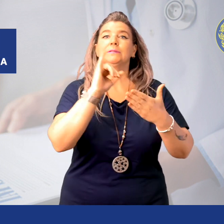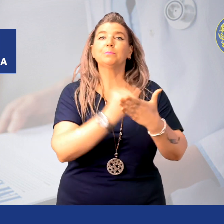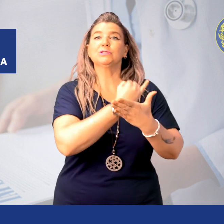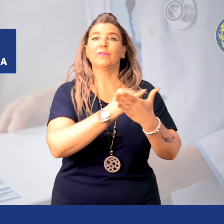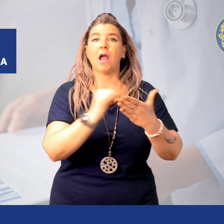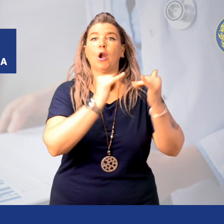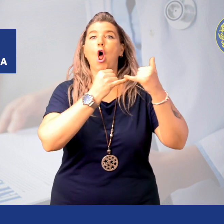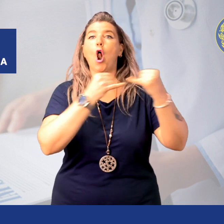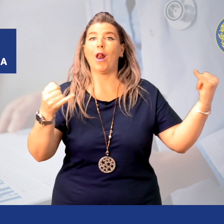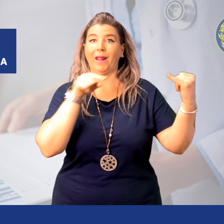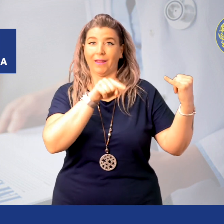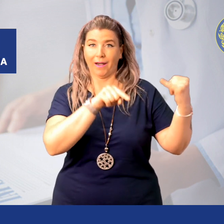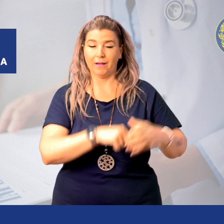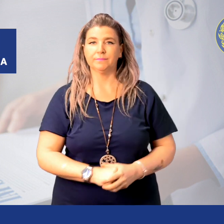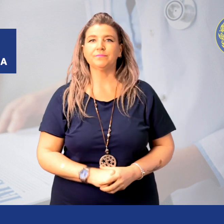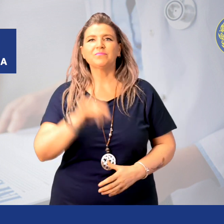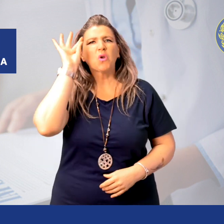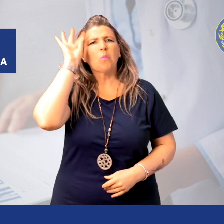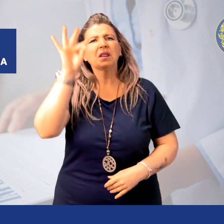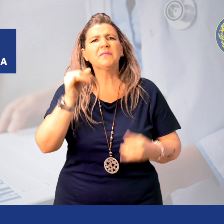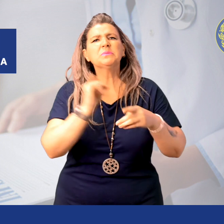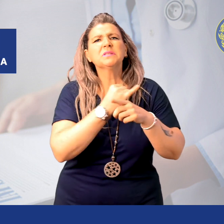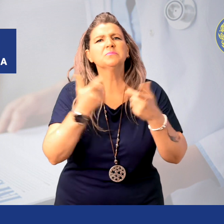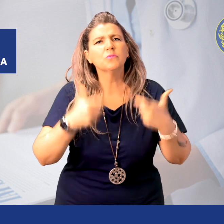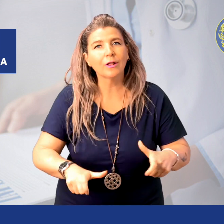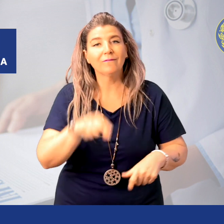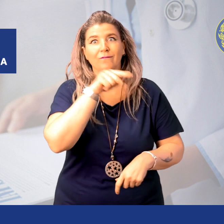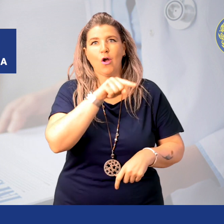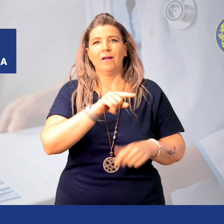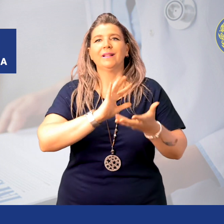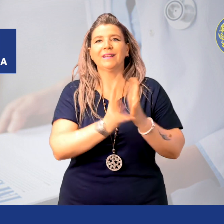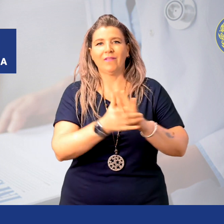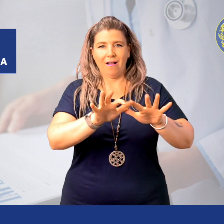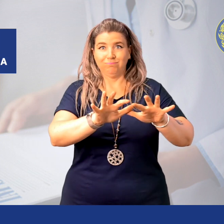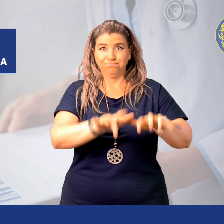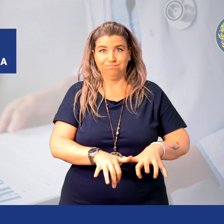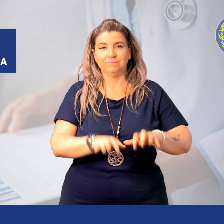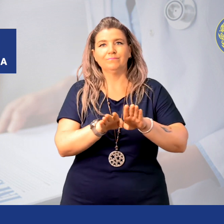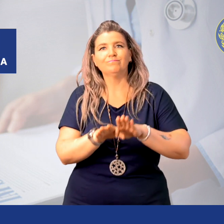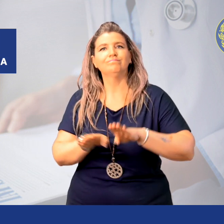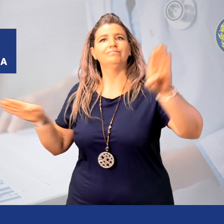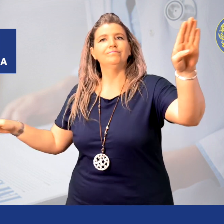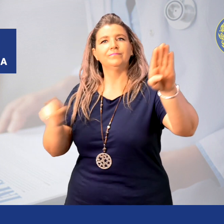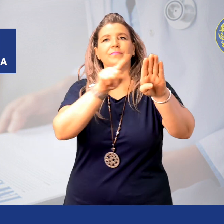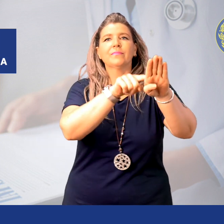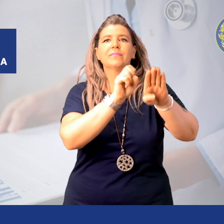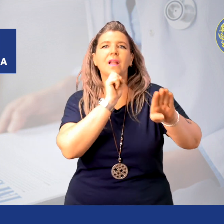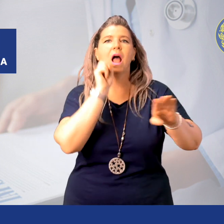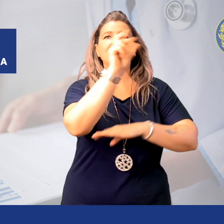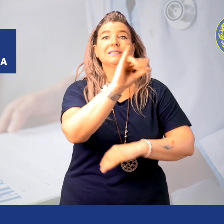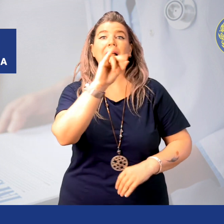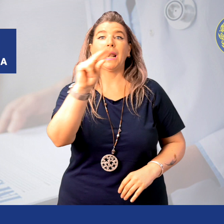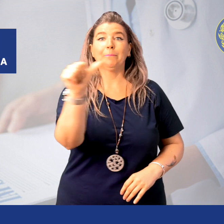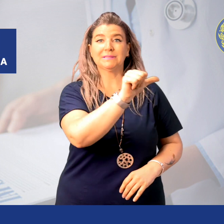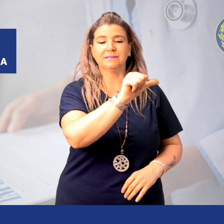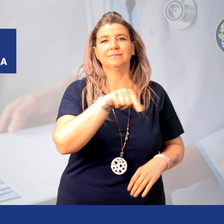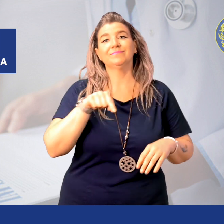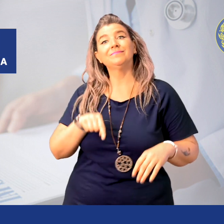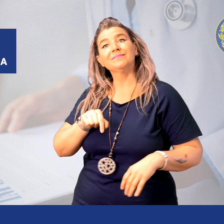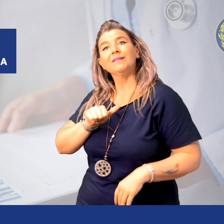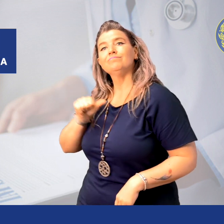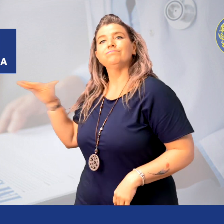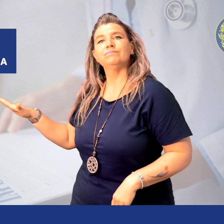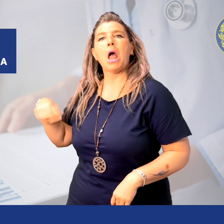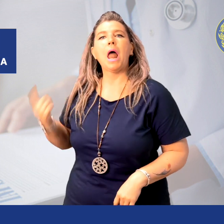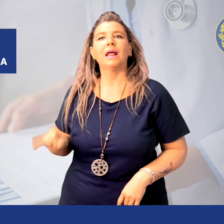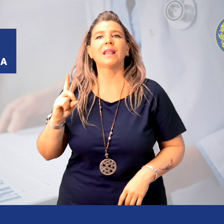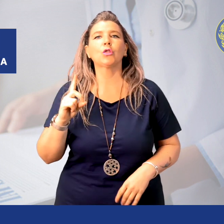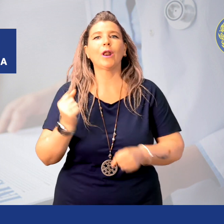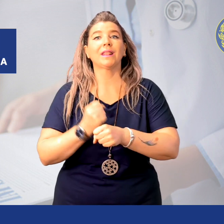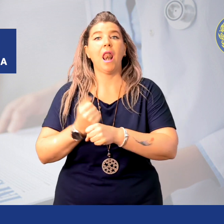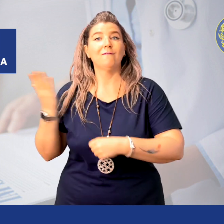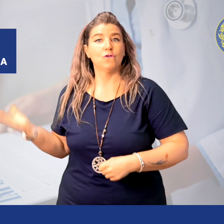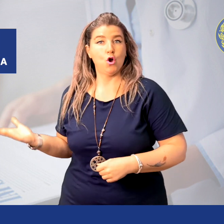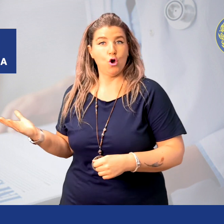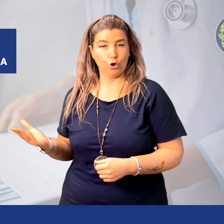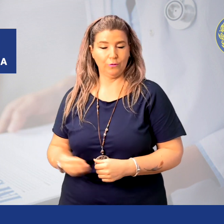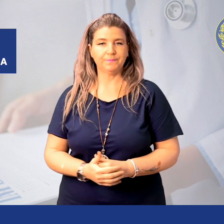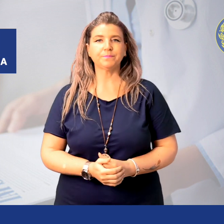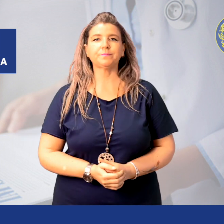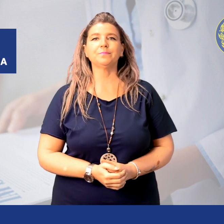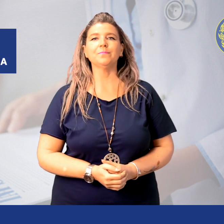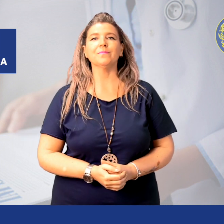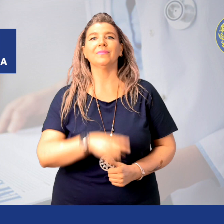affinchè l'Amministrazione e il datore di lavoro possa applicare il regime di esenzione della visita fiscale.